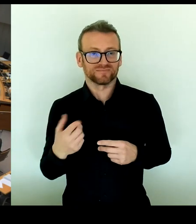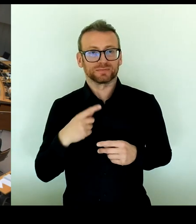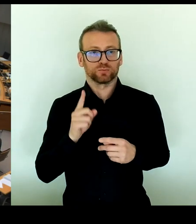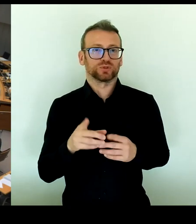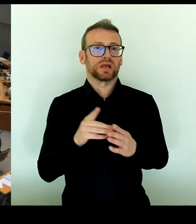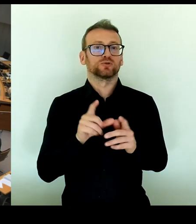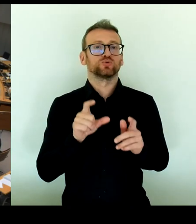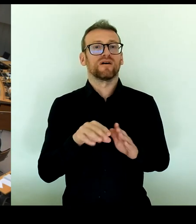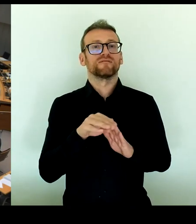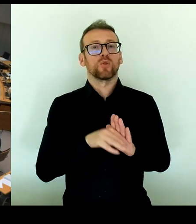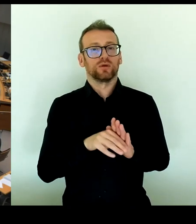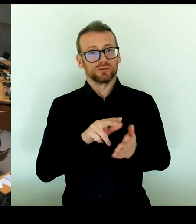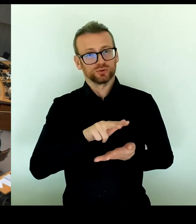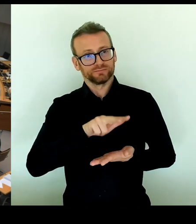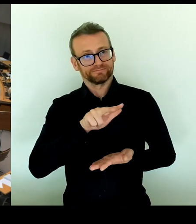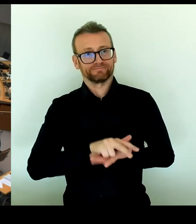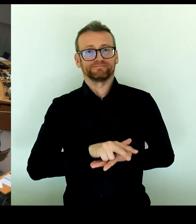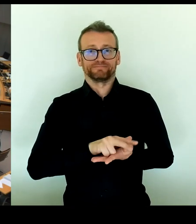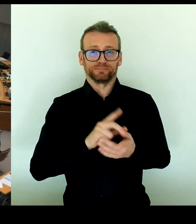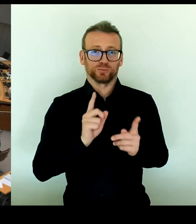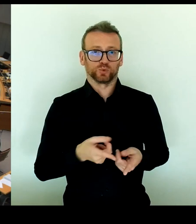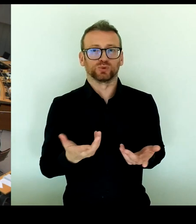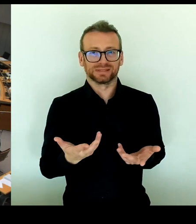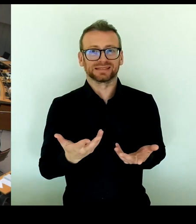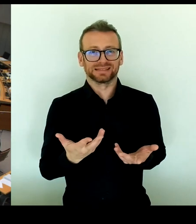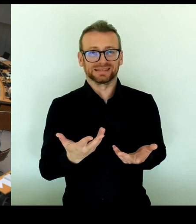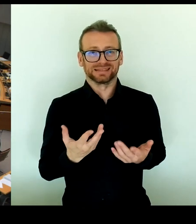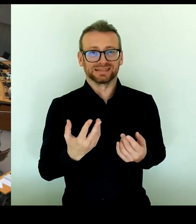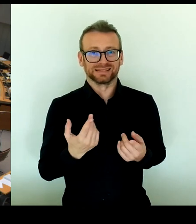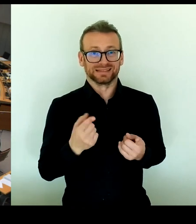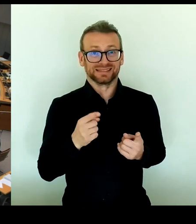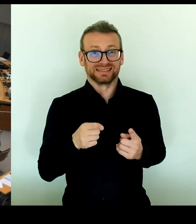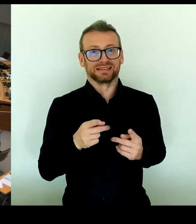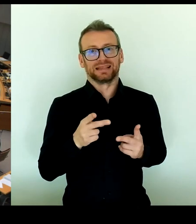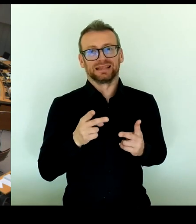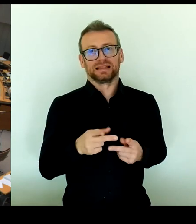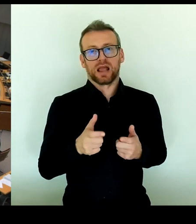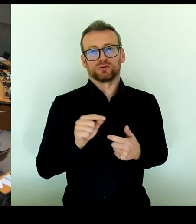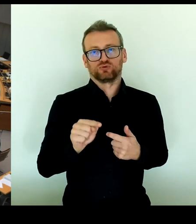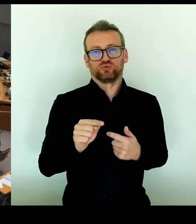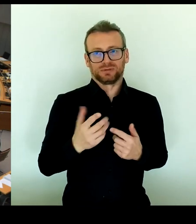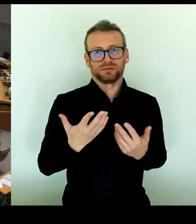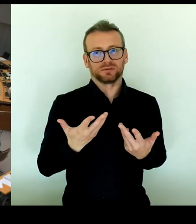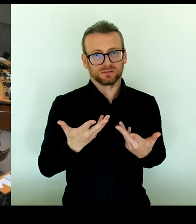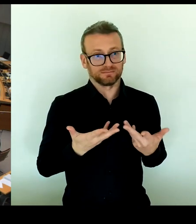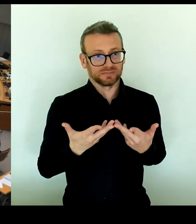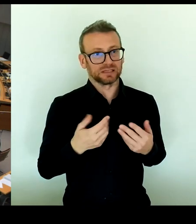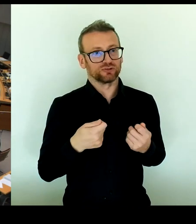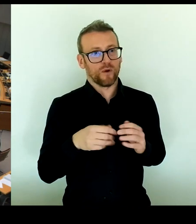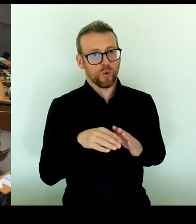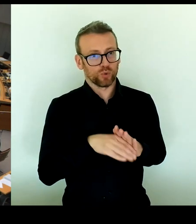Sehr geehrte Frau Präsidentin, Sehr geehrte Damen und Herren! Wir debattieren heute über den Datenschutz Bericht aus dem Jahr